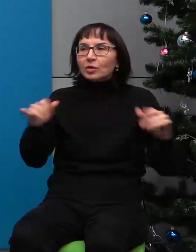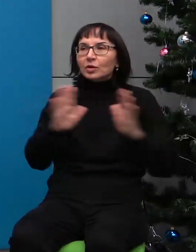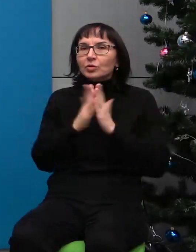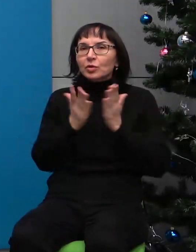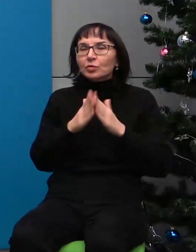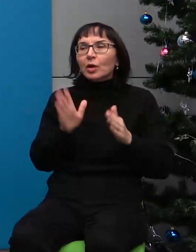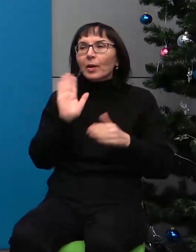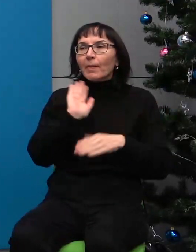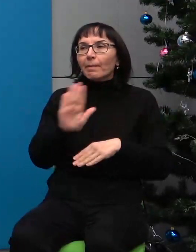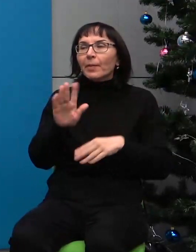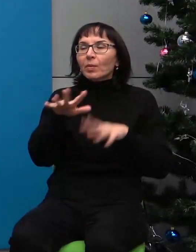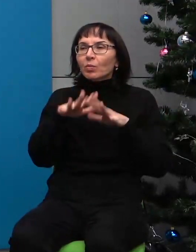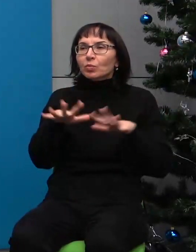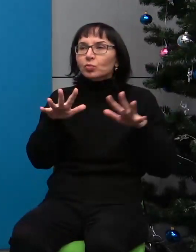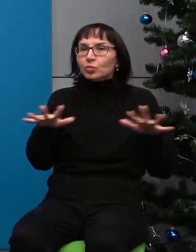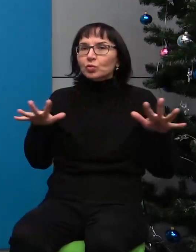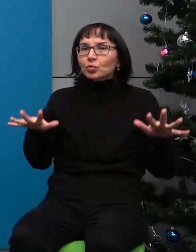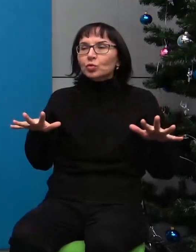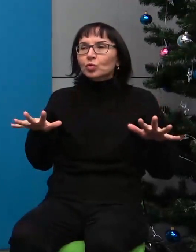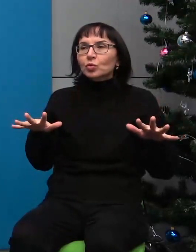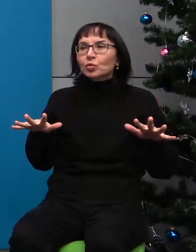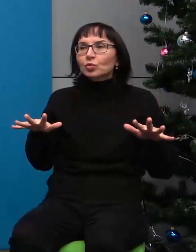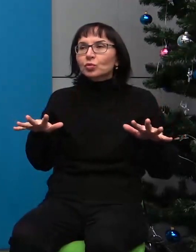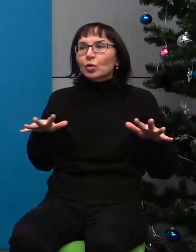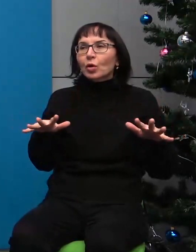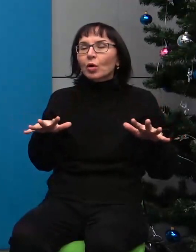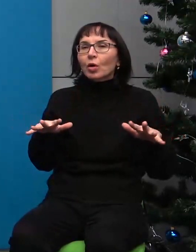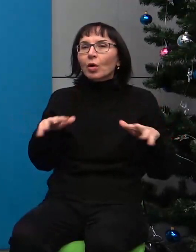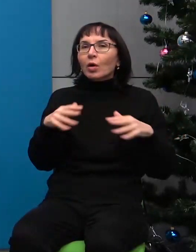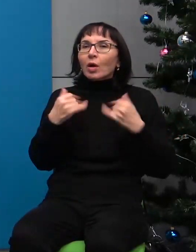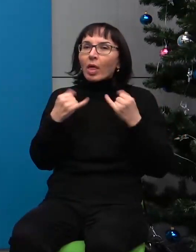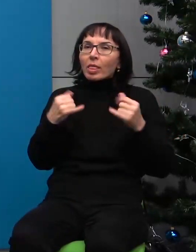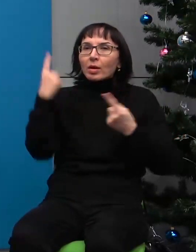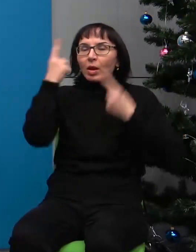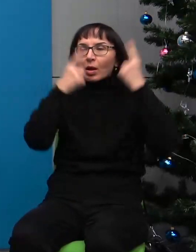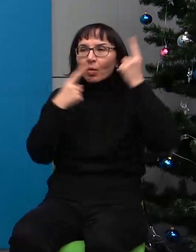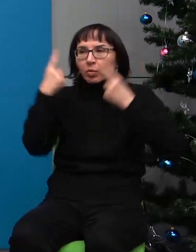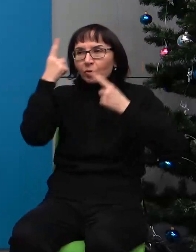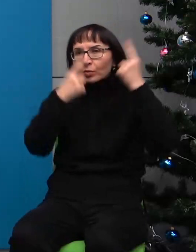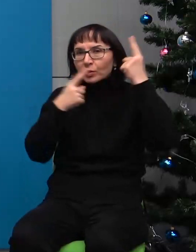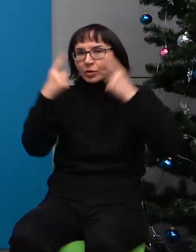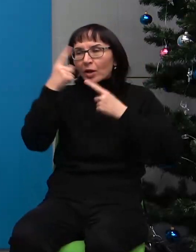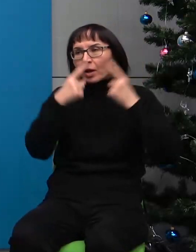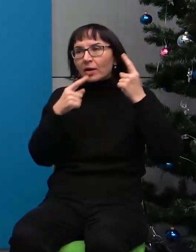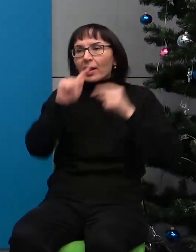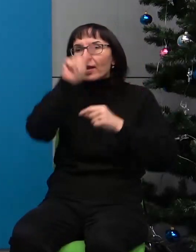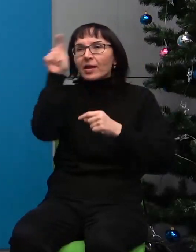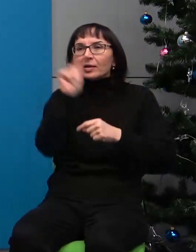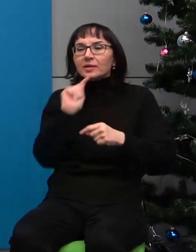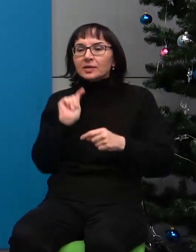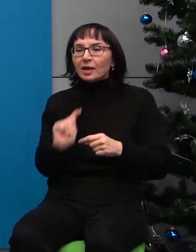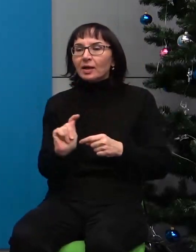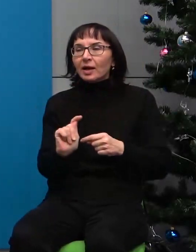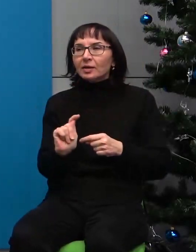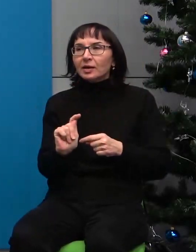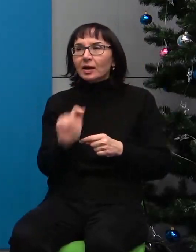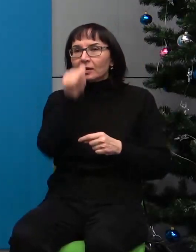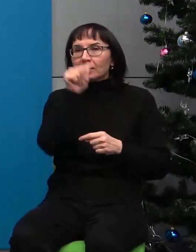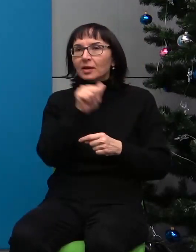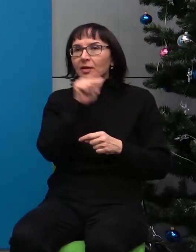ma dużo bardziej obmyśloną strukturę z góry. Taką strukturę zagadkę. Im bliżej jesteśmy końca książki,